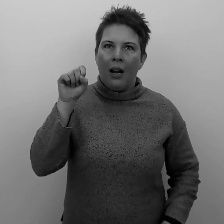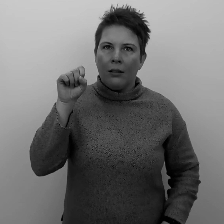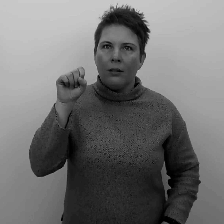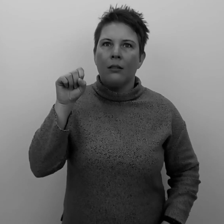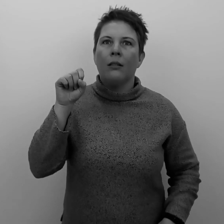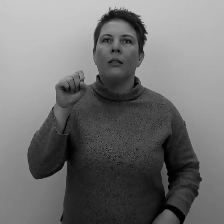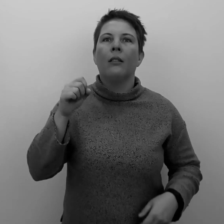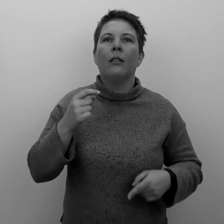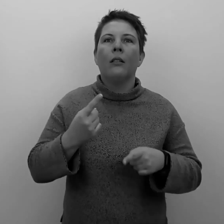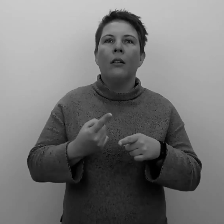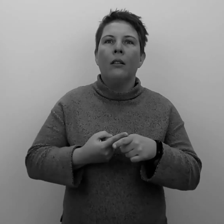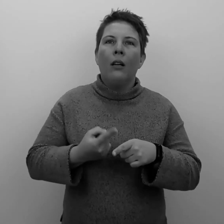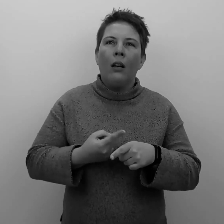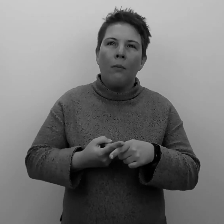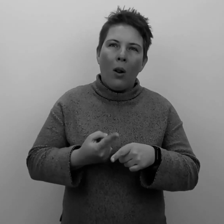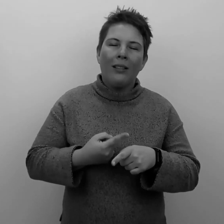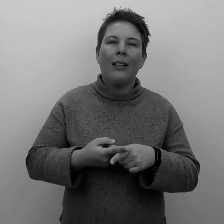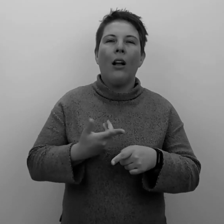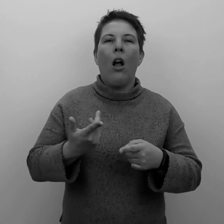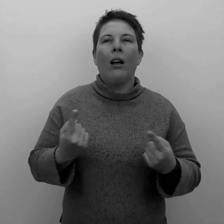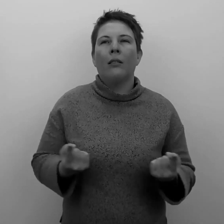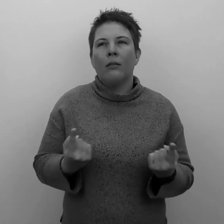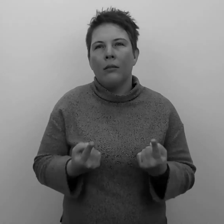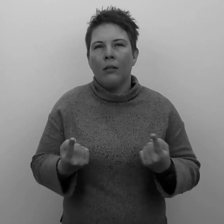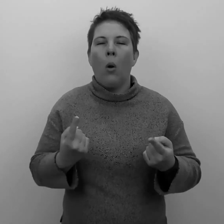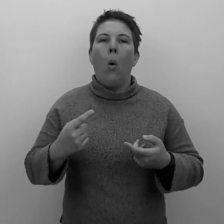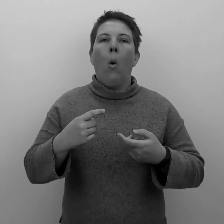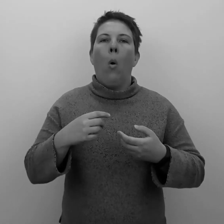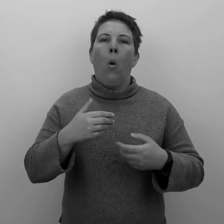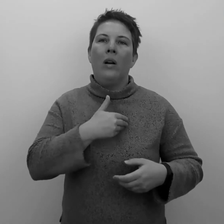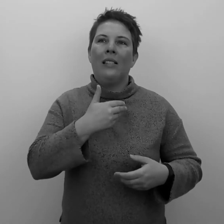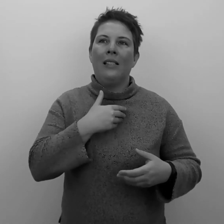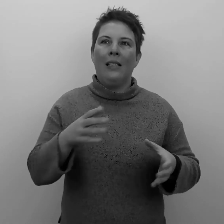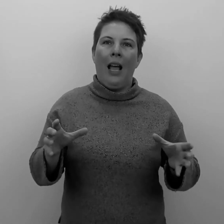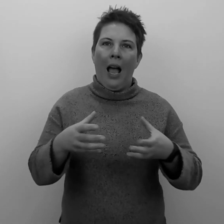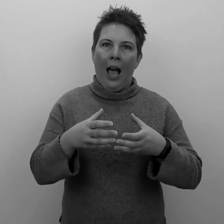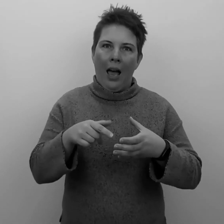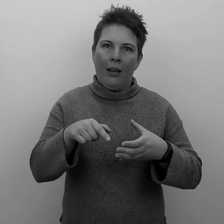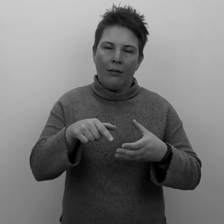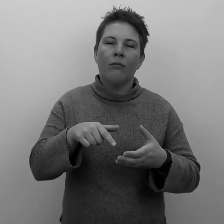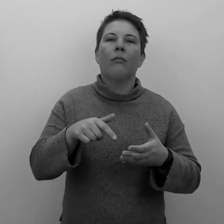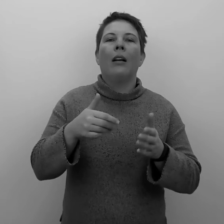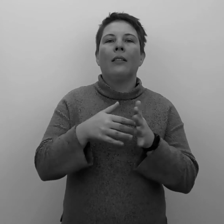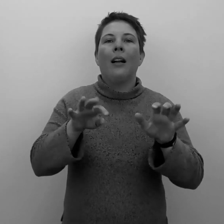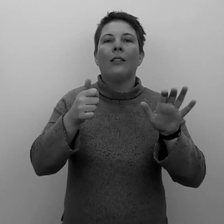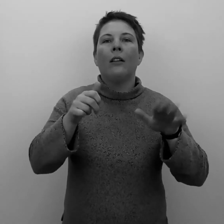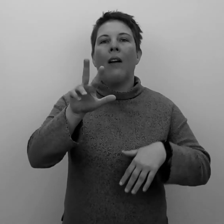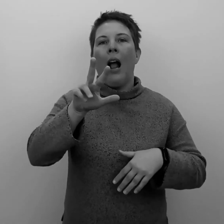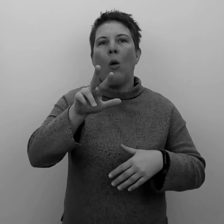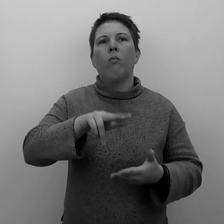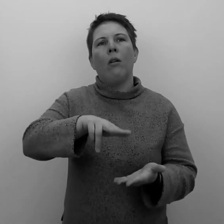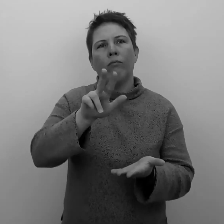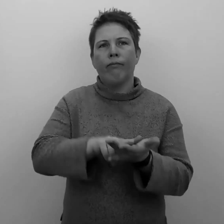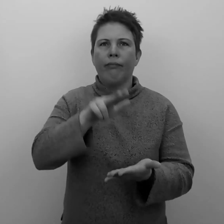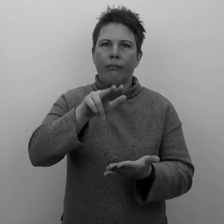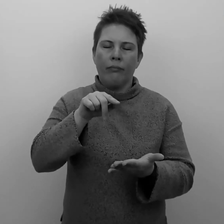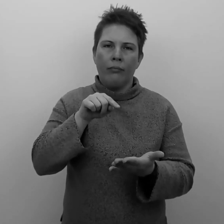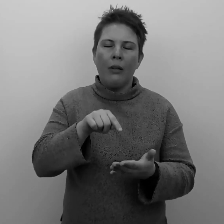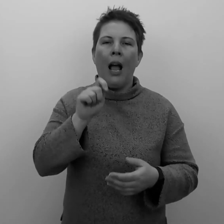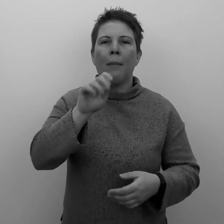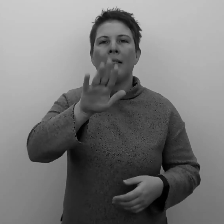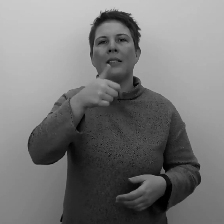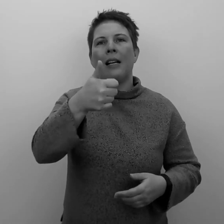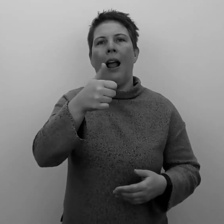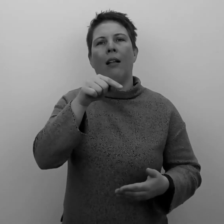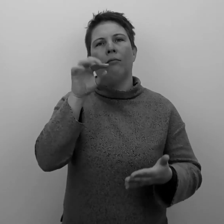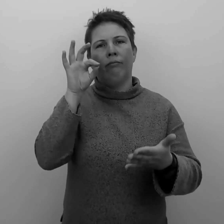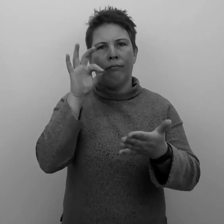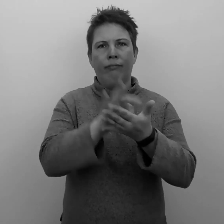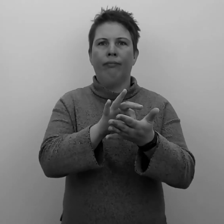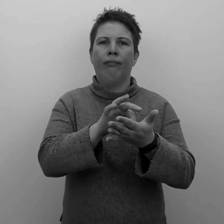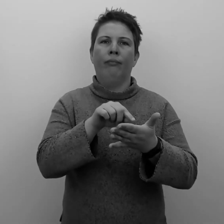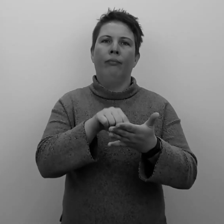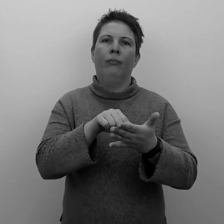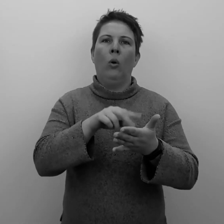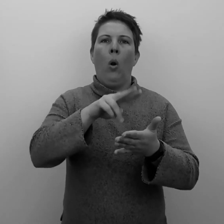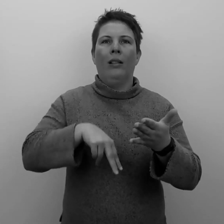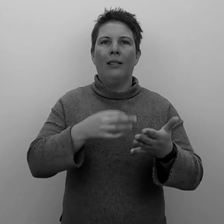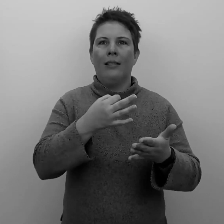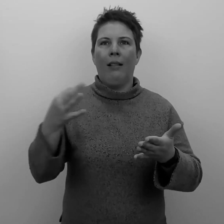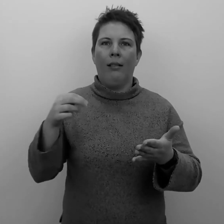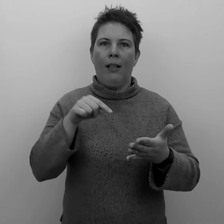Agitációs és Propaganda Osztálya 1963-ban döntött az ünnepnap április 11-re időzítéséról.